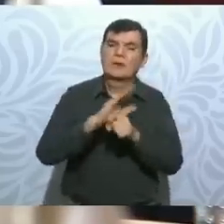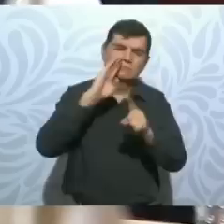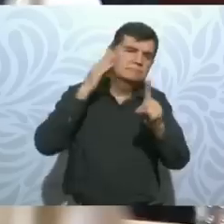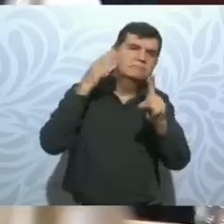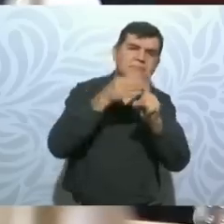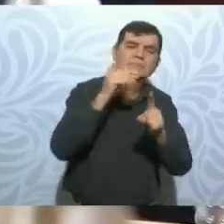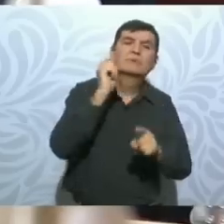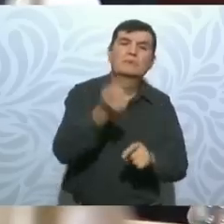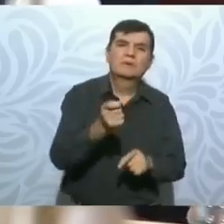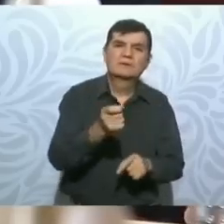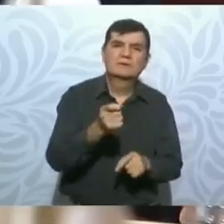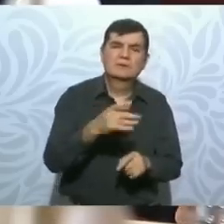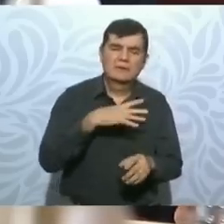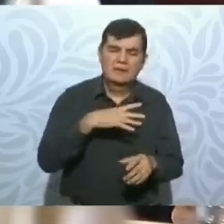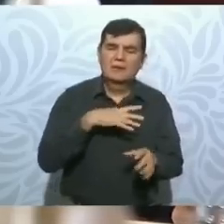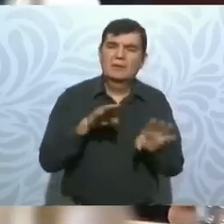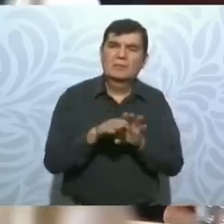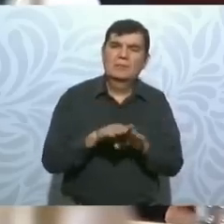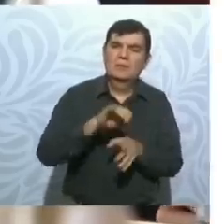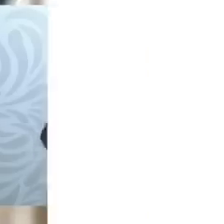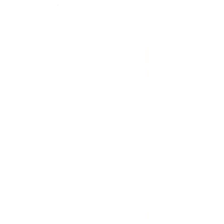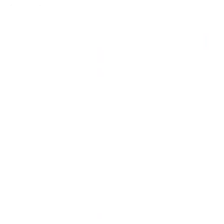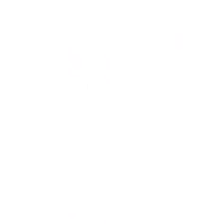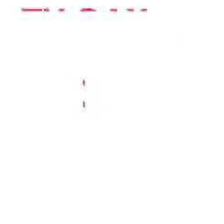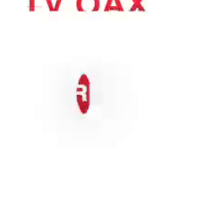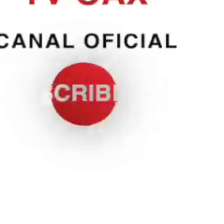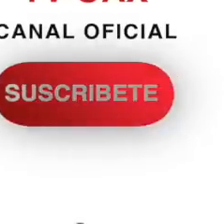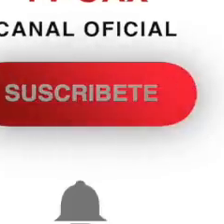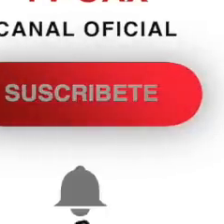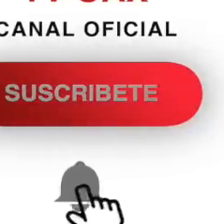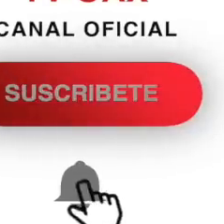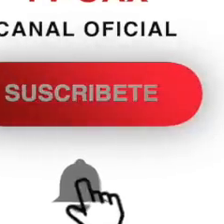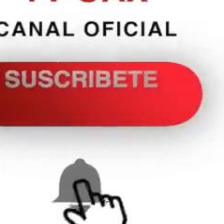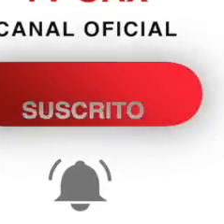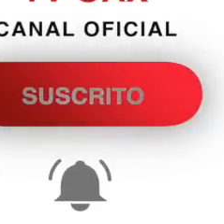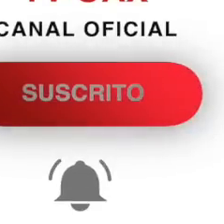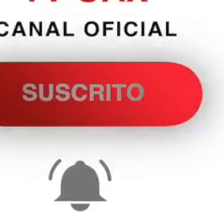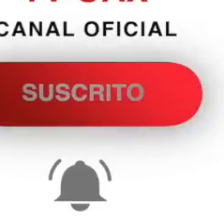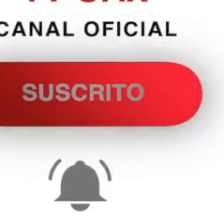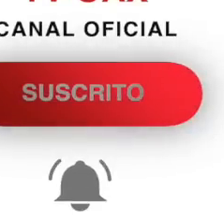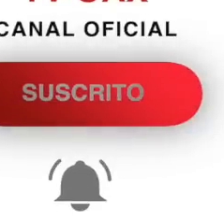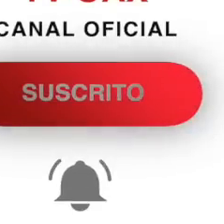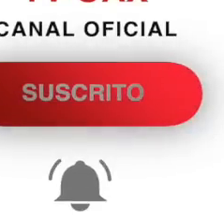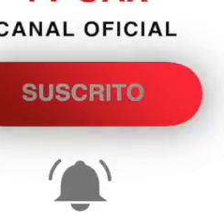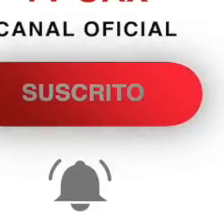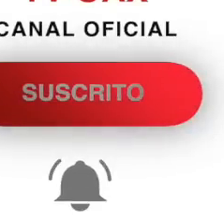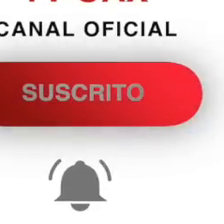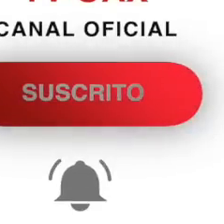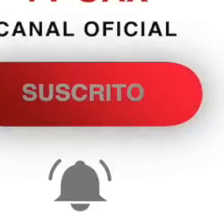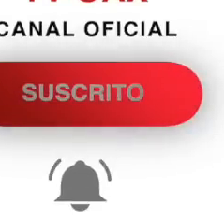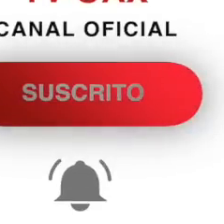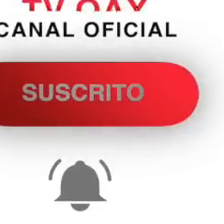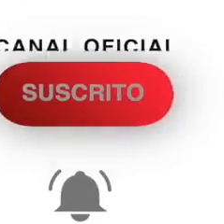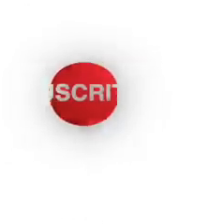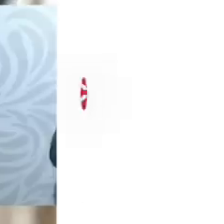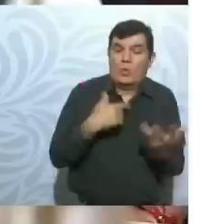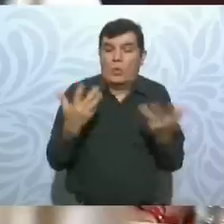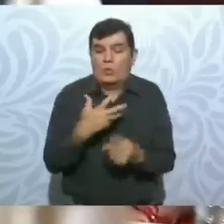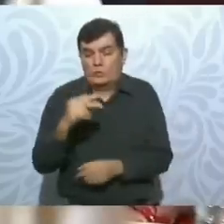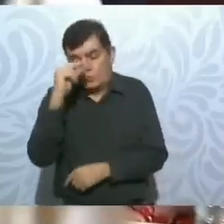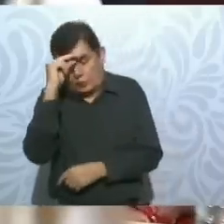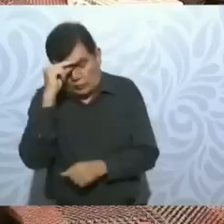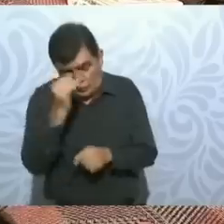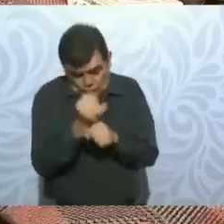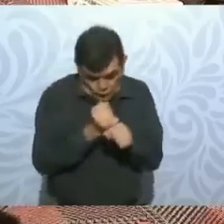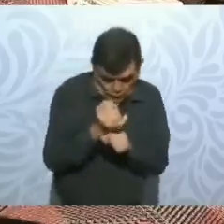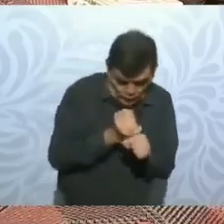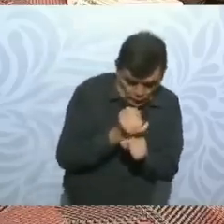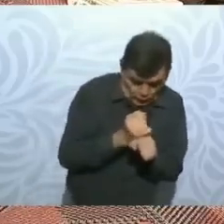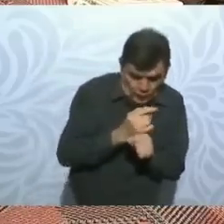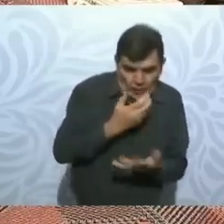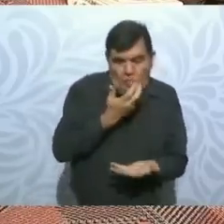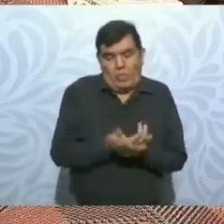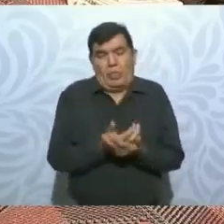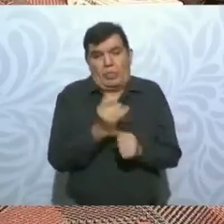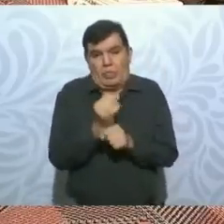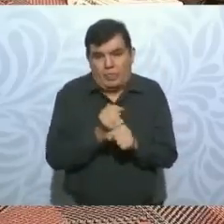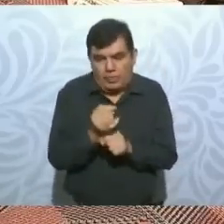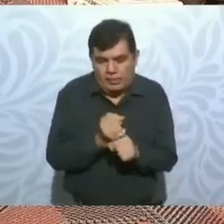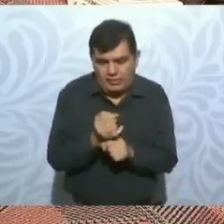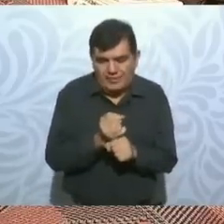judicializar no es solamente hacer inteligencia e investigación sino que esto se traduzca en